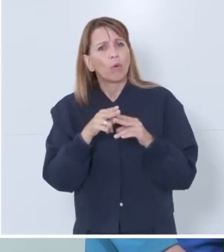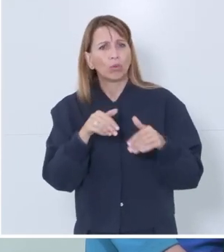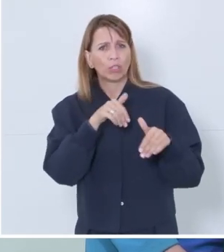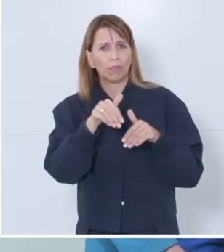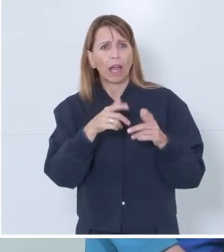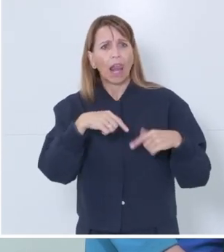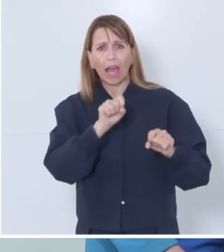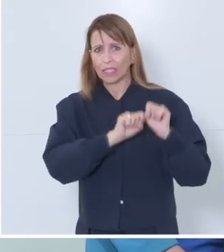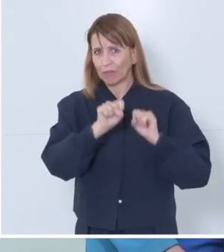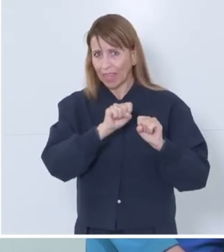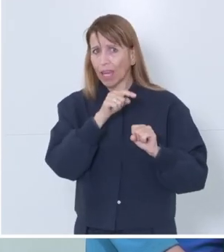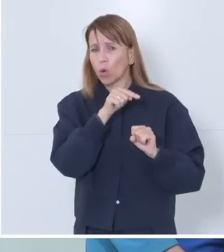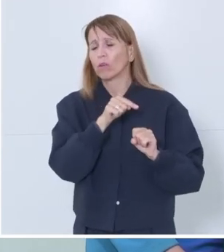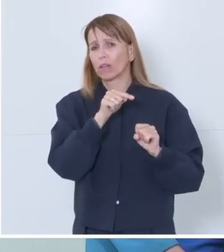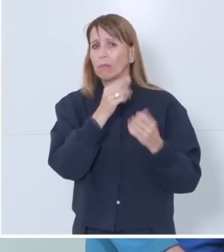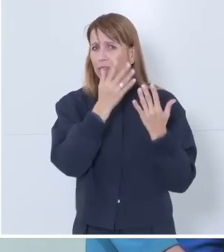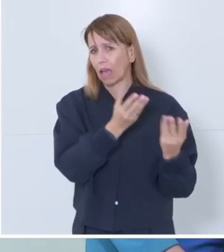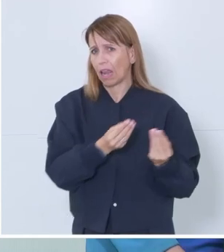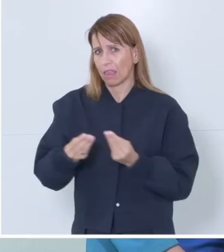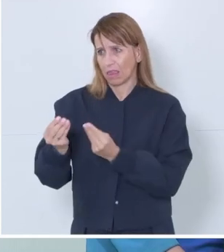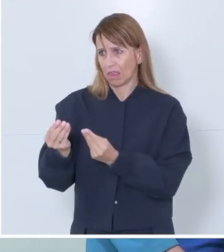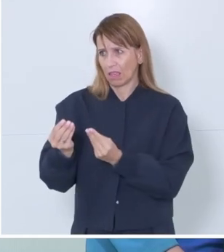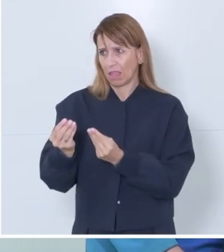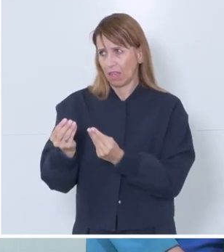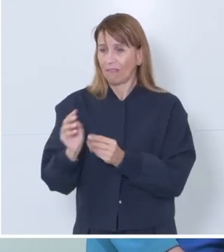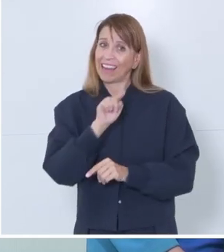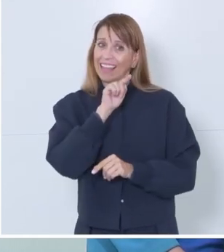das Verteidigungsressort logischerweise auch für die Stellungen zuständig ist und eben